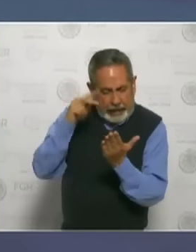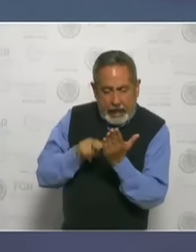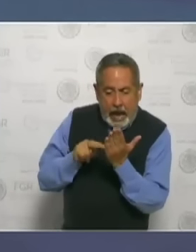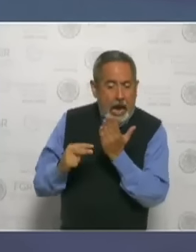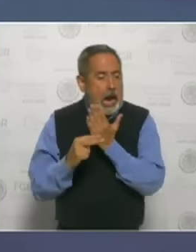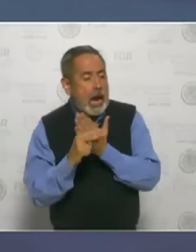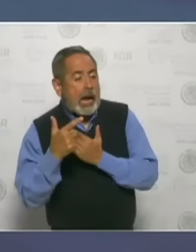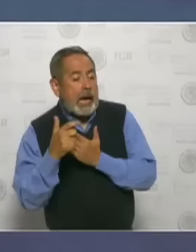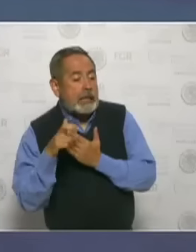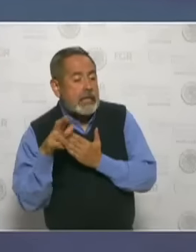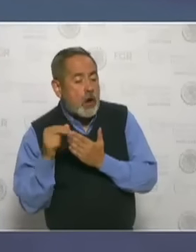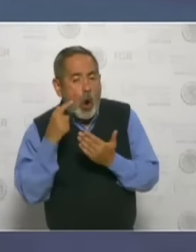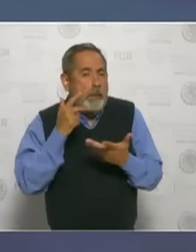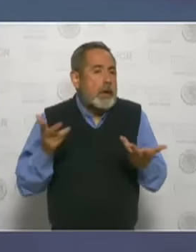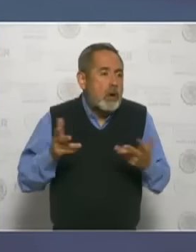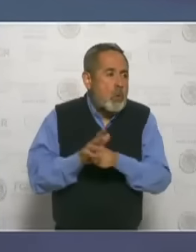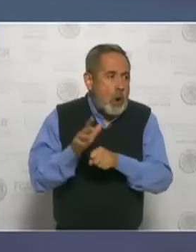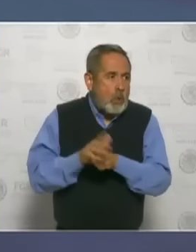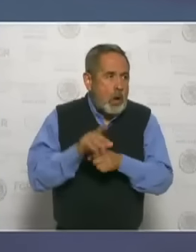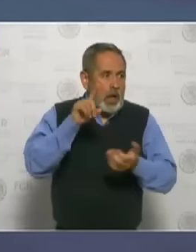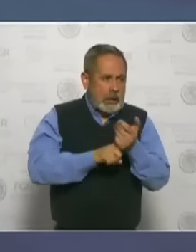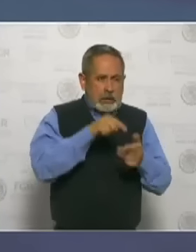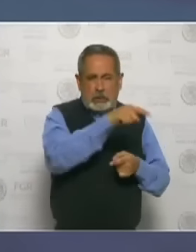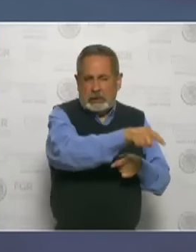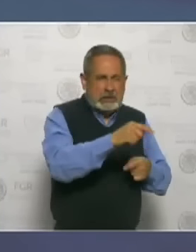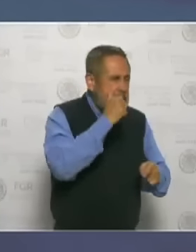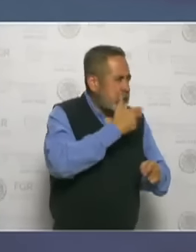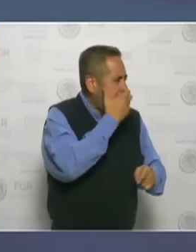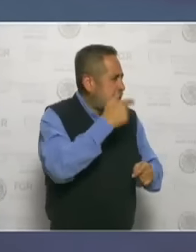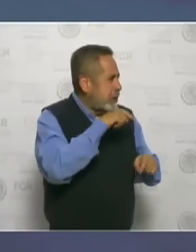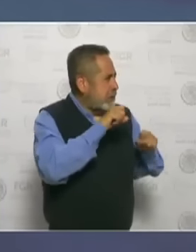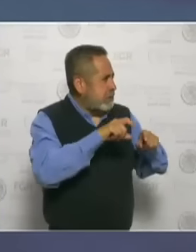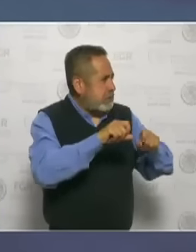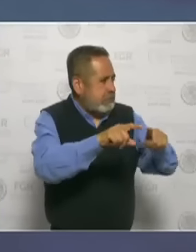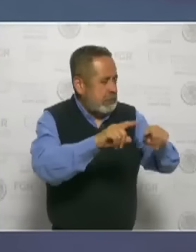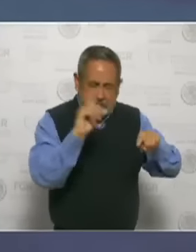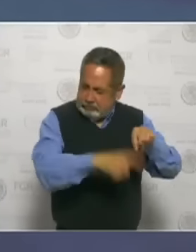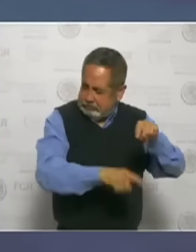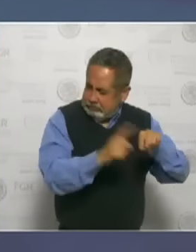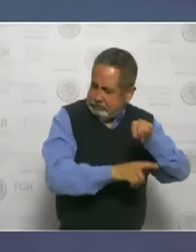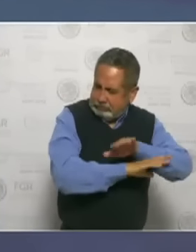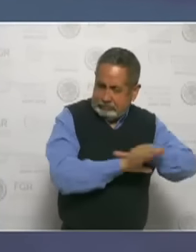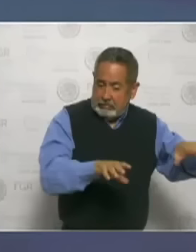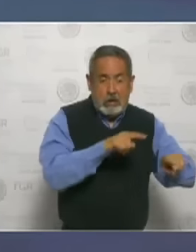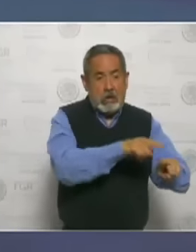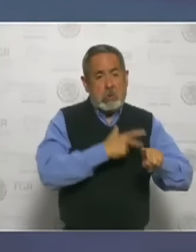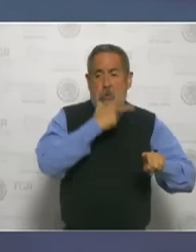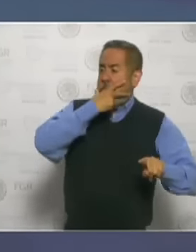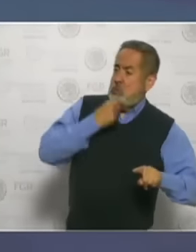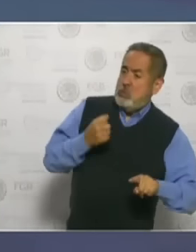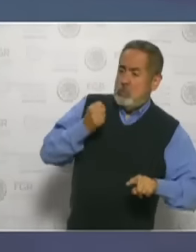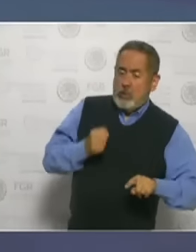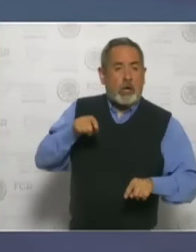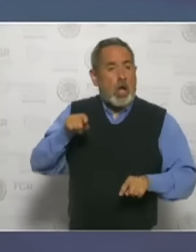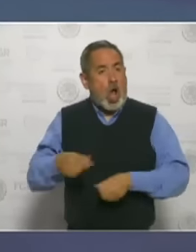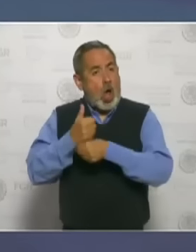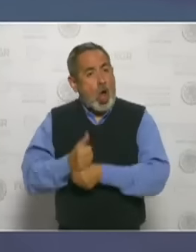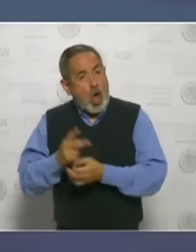analizando la violencia estructural y erradicando cualquier sesgo que propicie la revictimización.